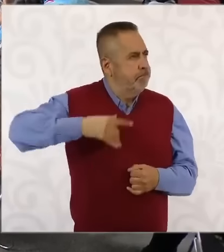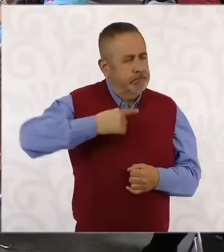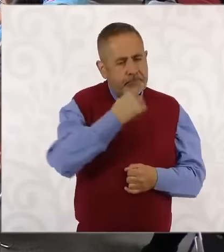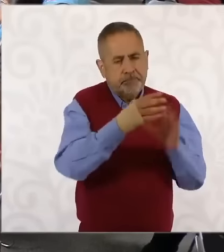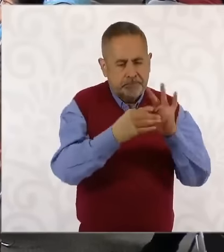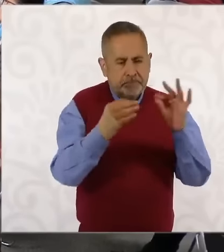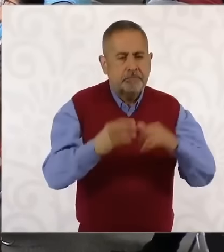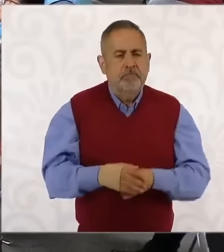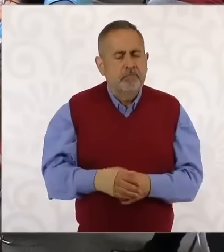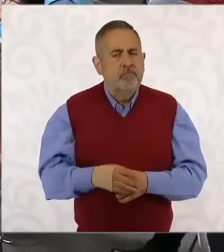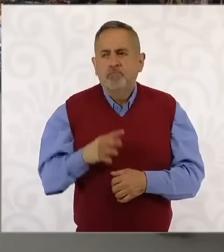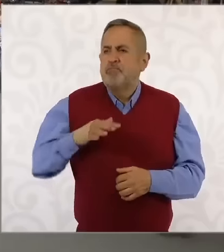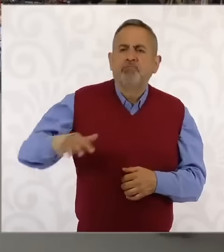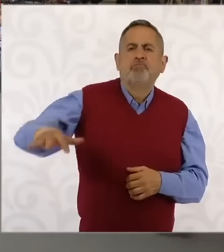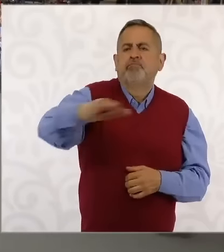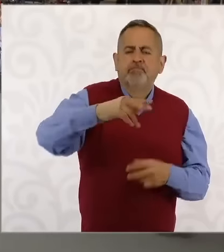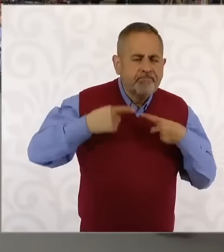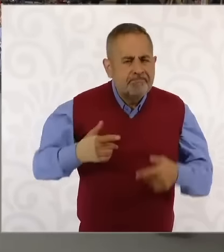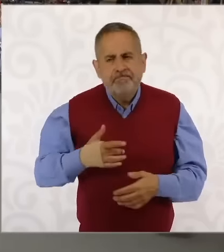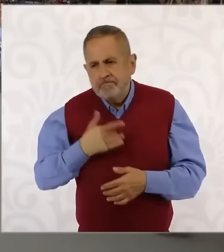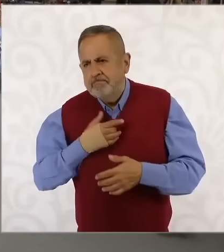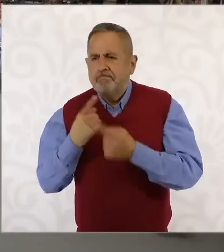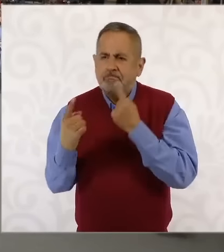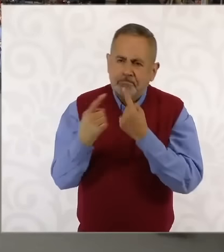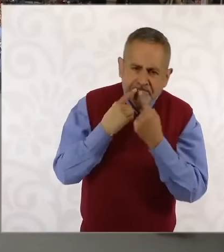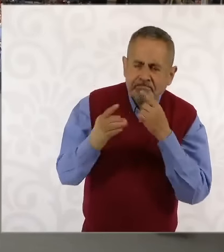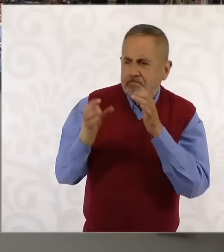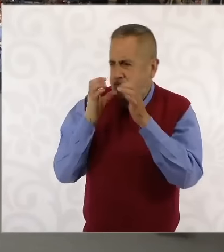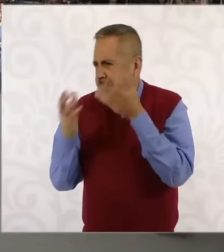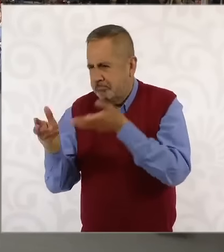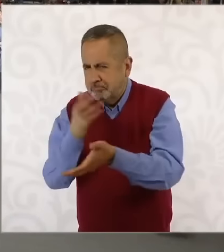del sentimiento del pueblo, de la gente, lo que le dice, lo que usted nos está compartiendo,